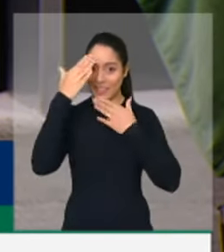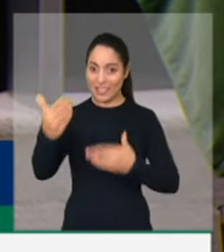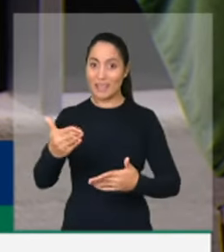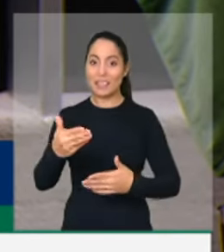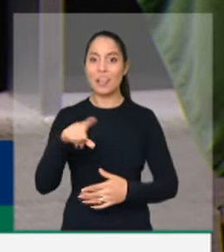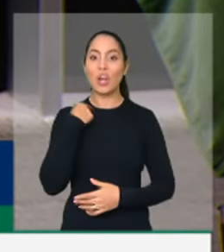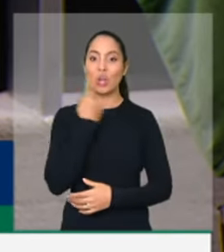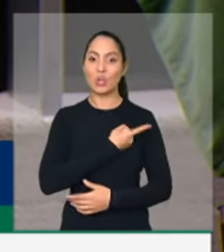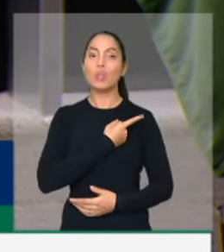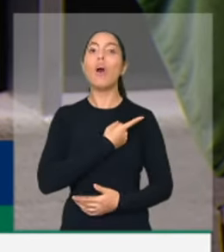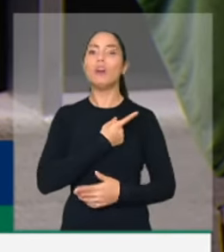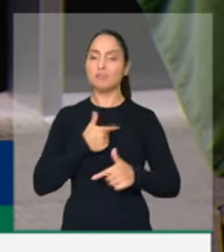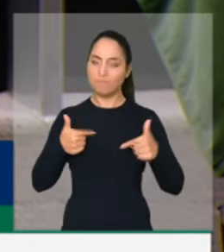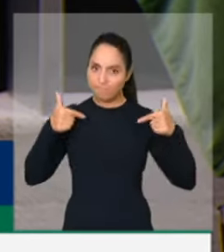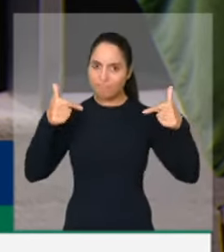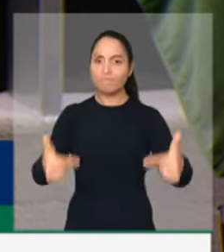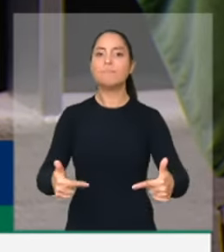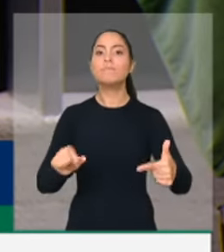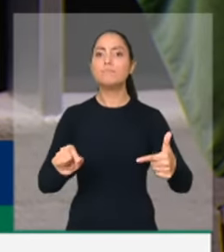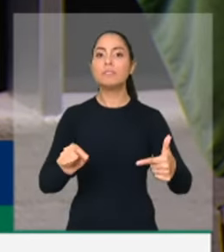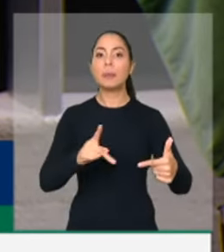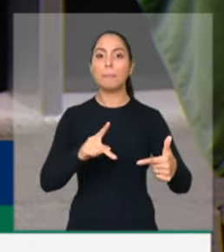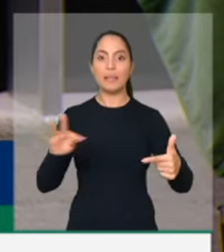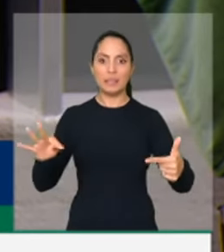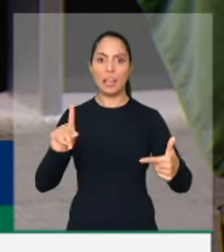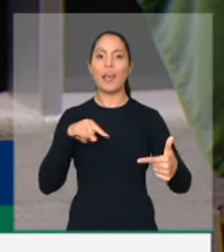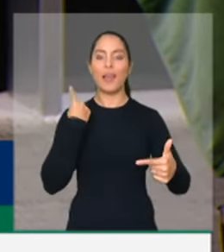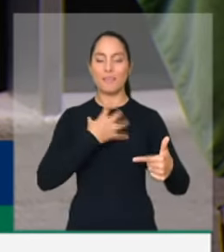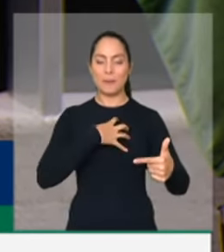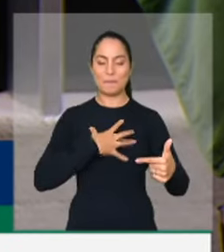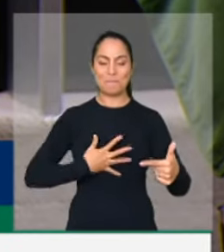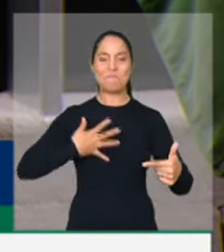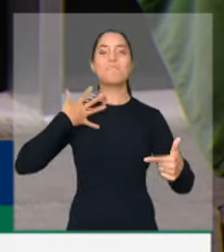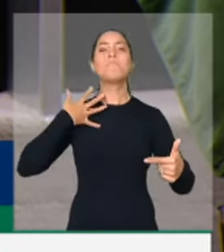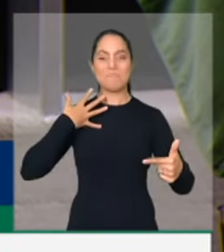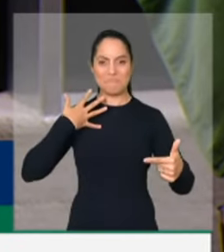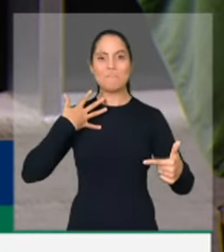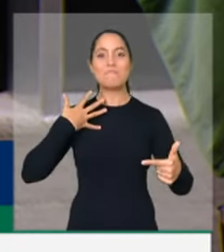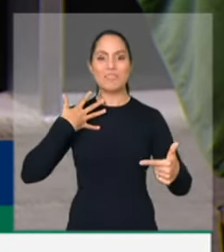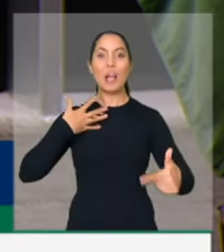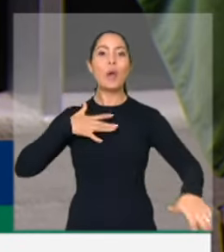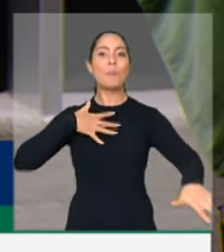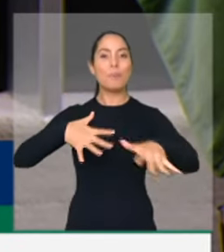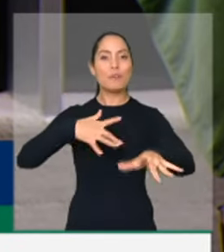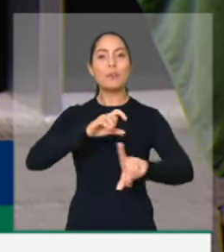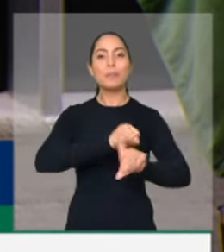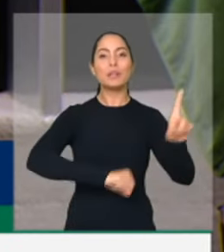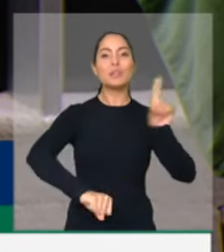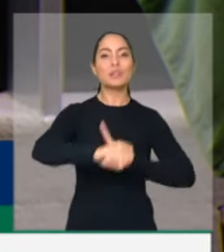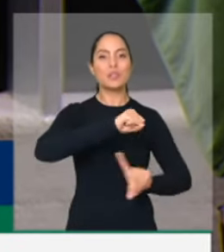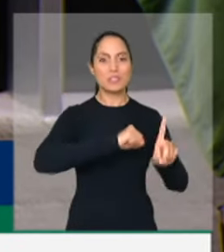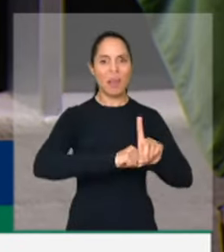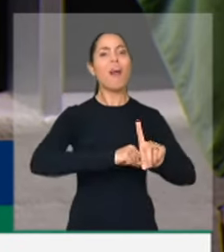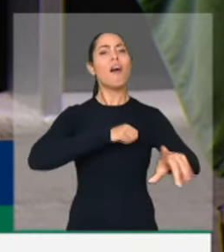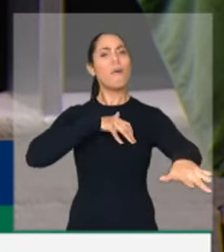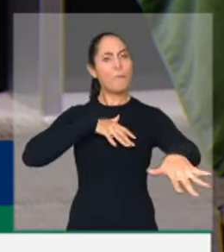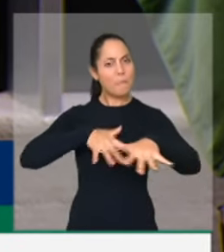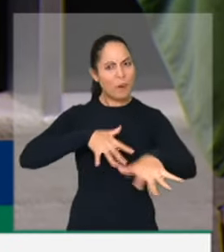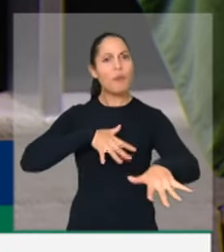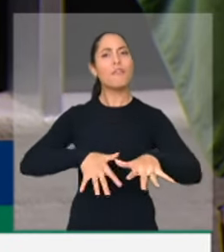EU TENHO O MAIOR ORGULHO, A MILITÂNCIA DOS MOVIMENTOS SOCIAIS, A MILITÂNCIA DOS PARTIDOS ALIADOS, O PCDOB, O